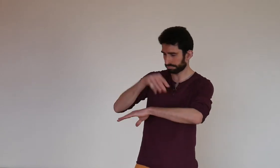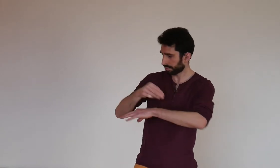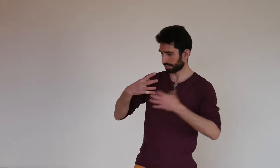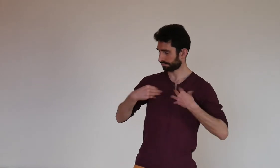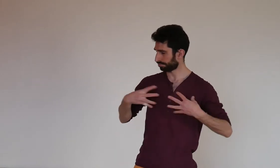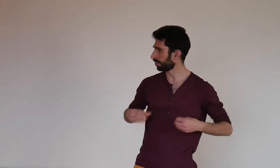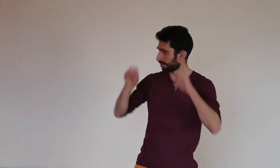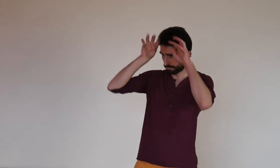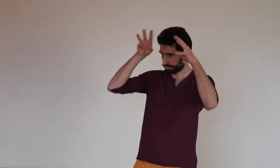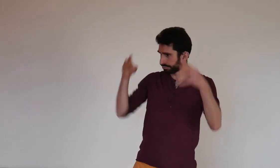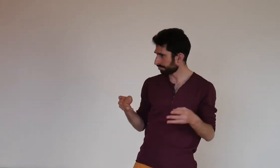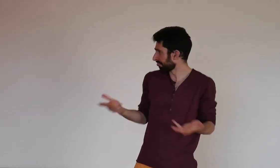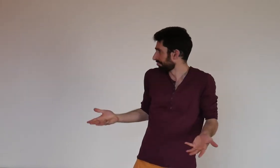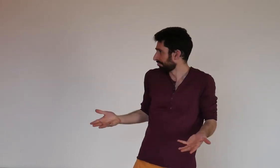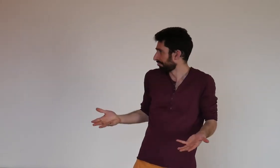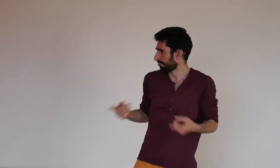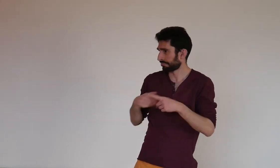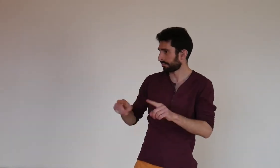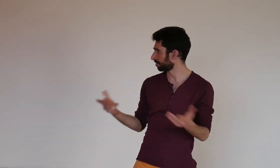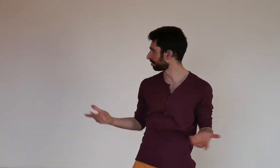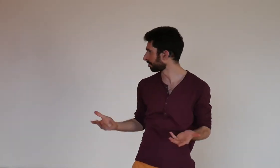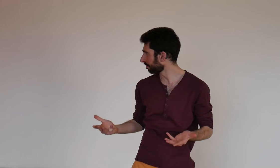beaucoup de poils, des longs cheveux. Quelle est la différence ?